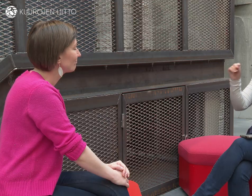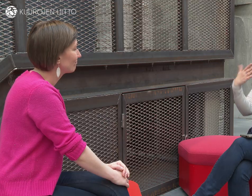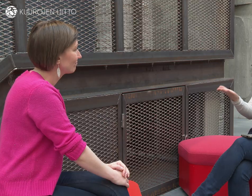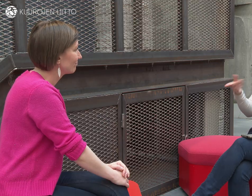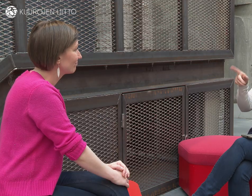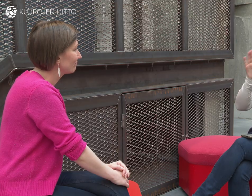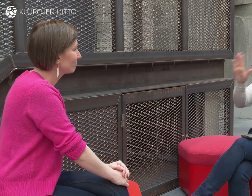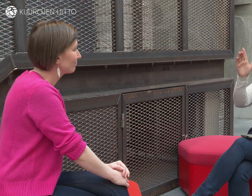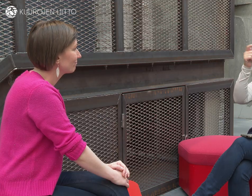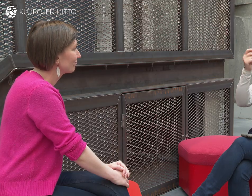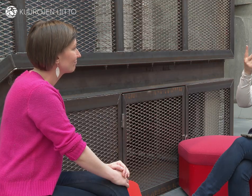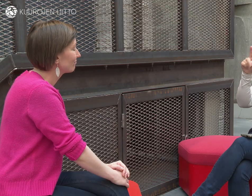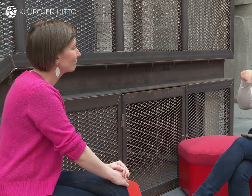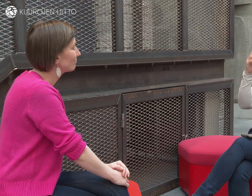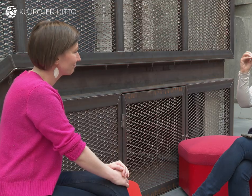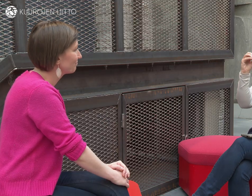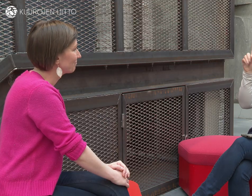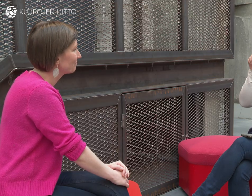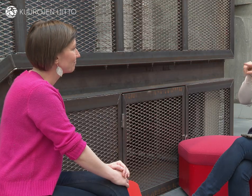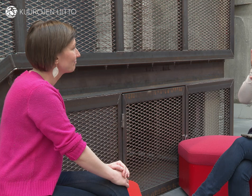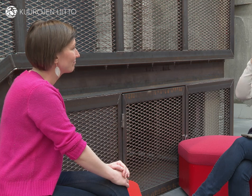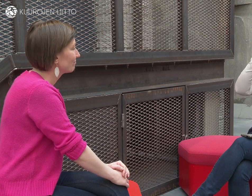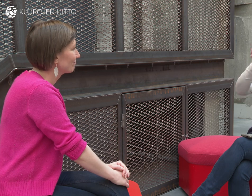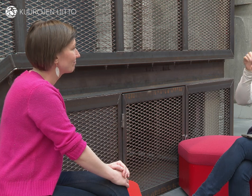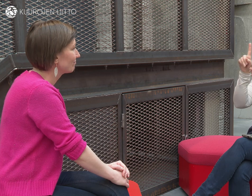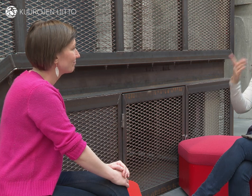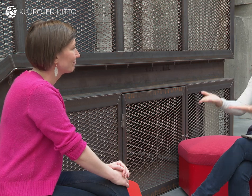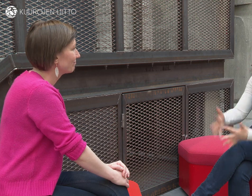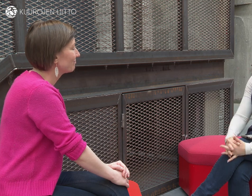Mikä on StopKela 2.0:n tavoite?